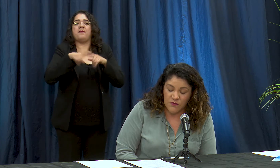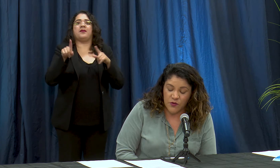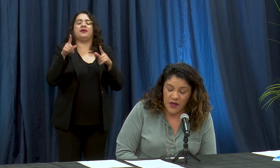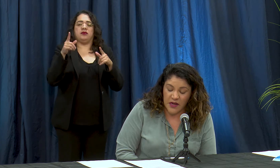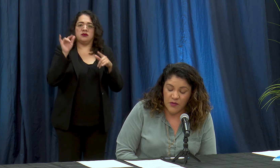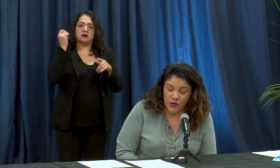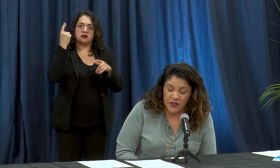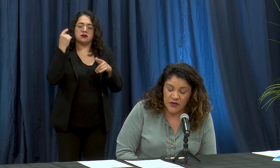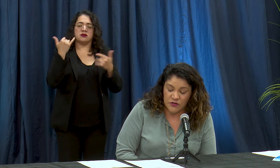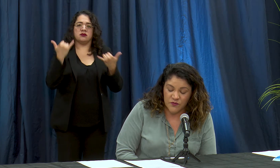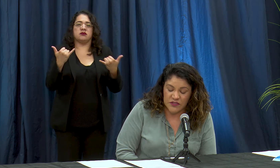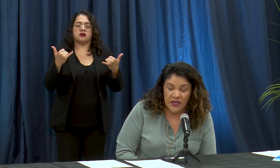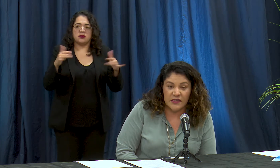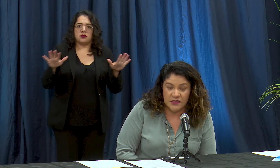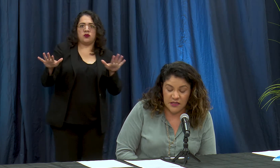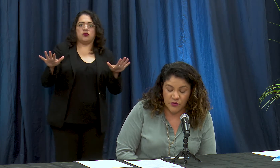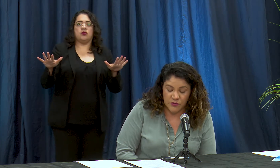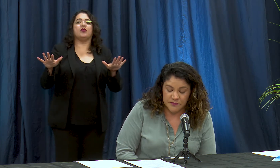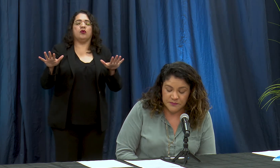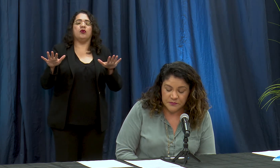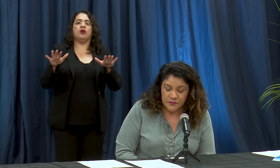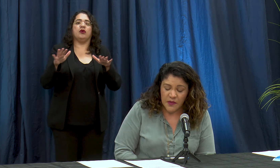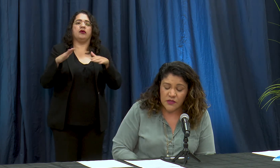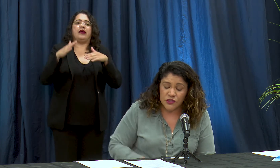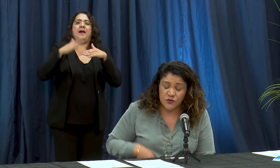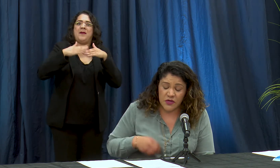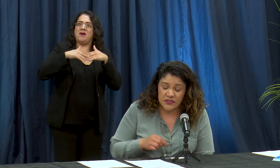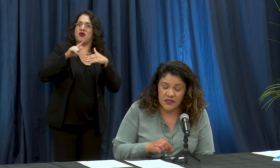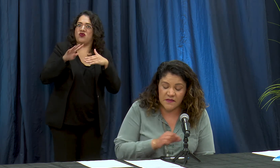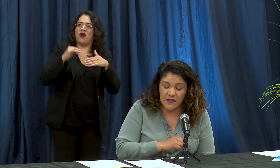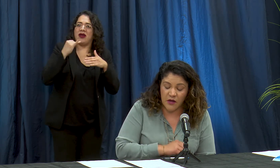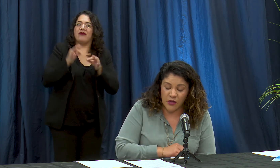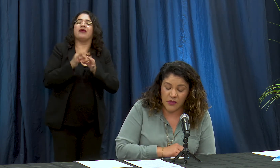inform are a la muerte a los oficial s de salud SI un presidente del on beach